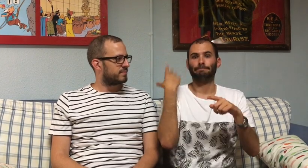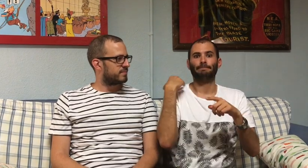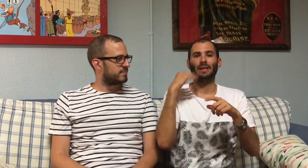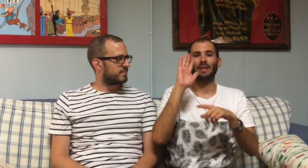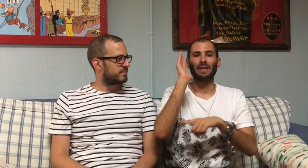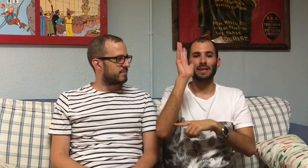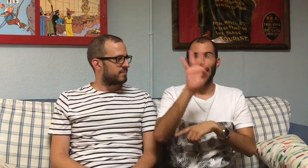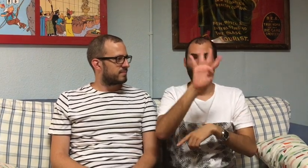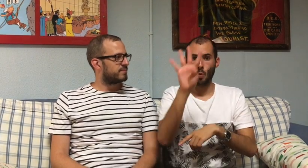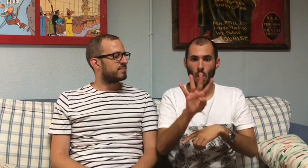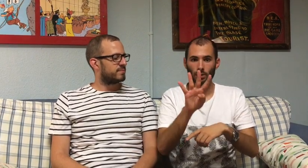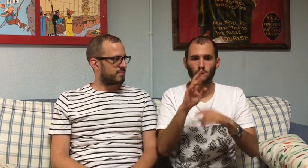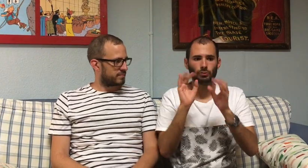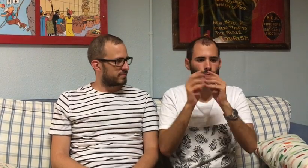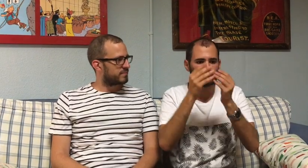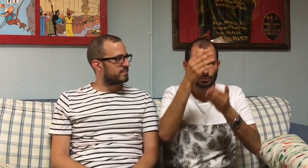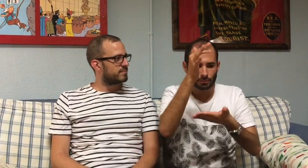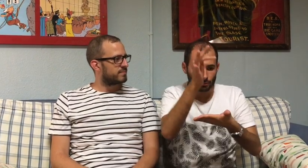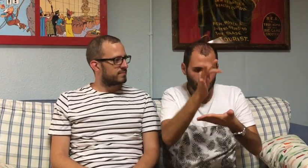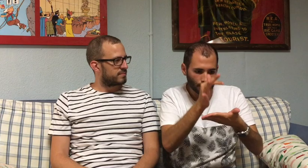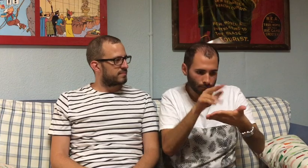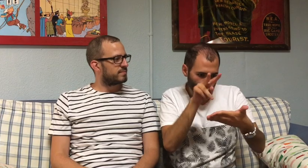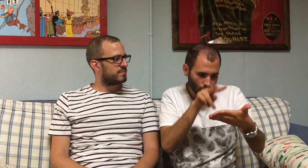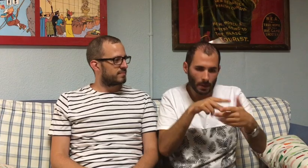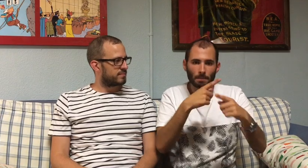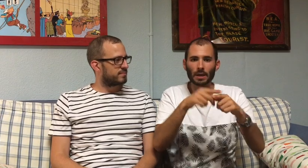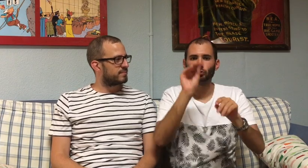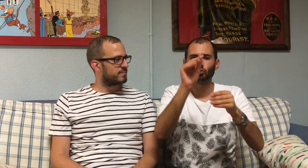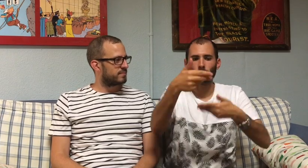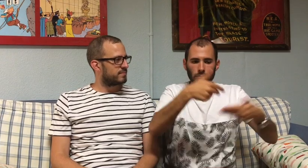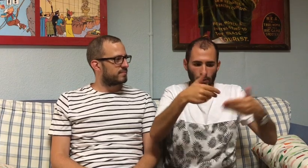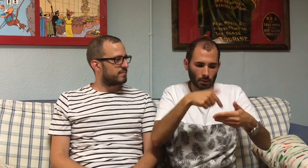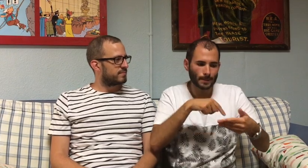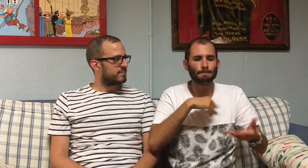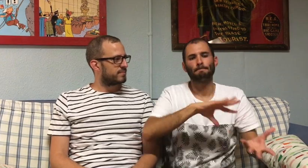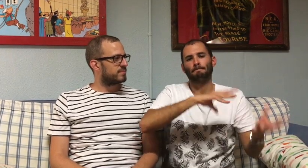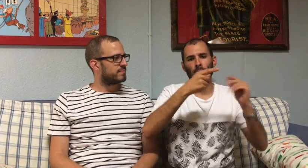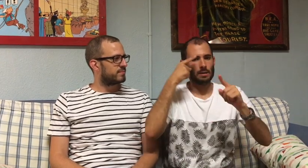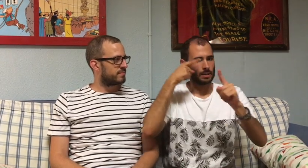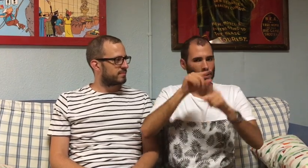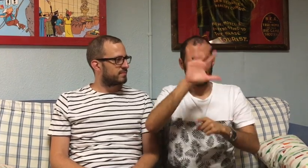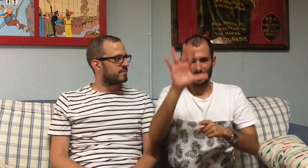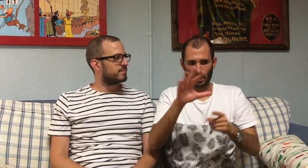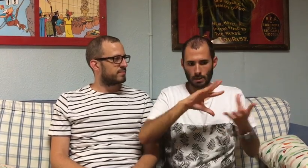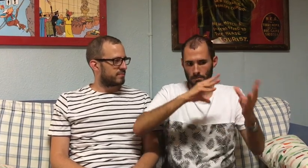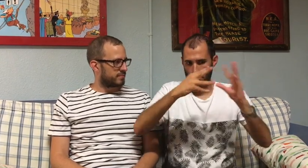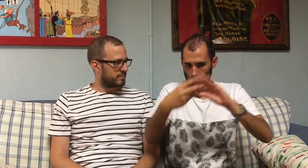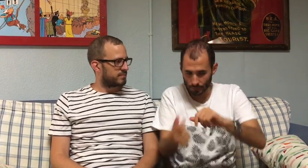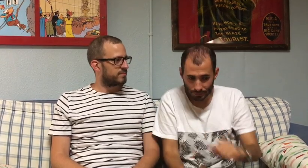cerramos las evaluaciones de la última RIA, con el objeto de mejorar su siguiente organización,